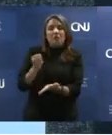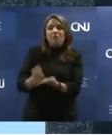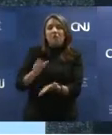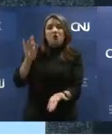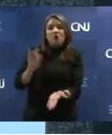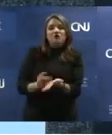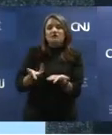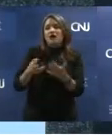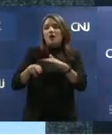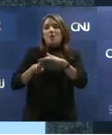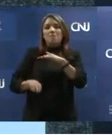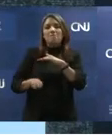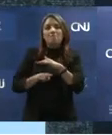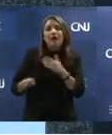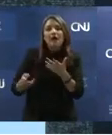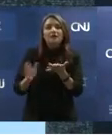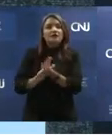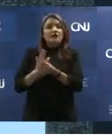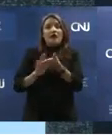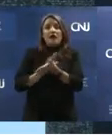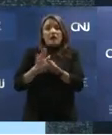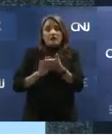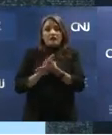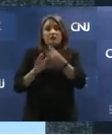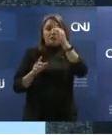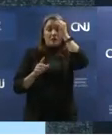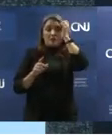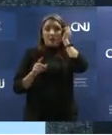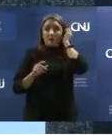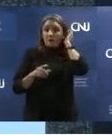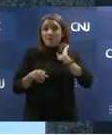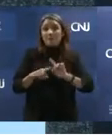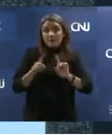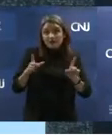mas aquela família tinha um filho, havia amor e era efetivamente uma família.